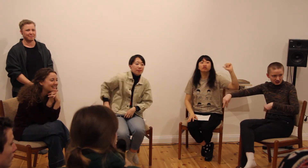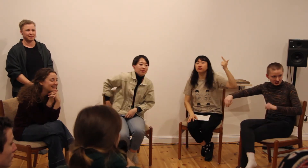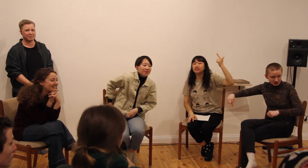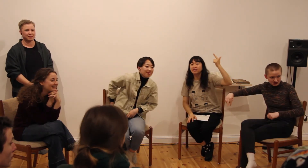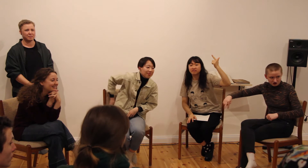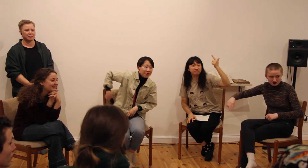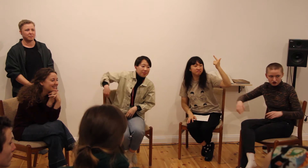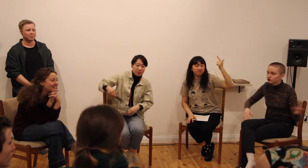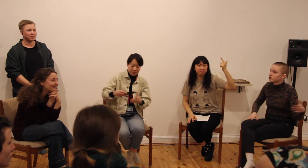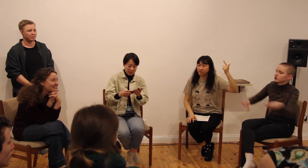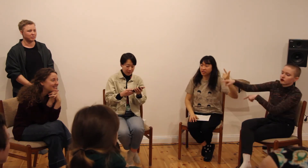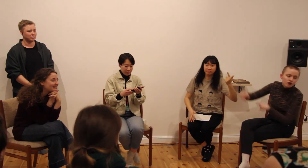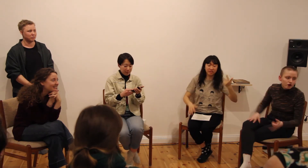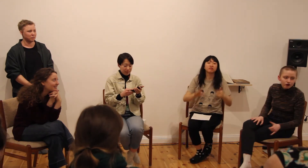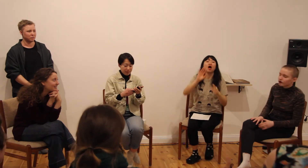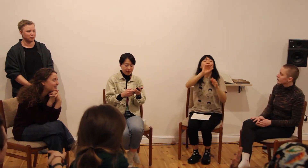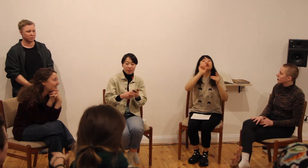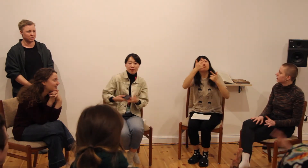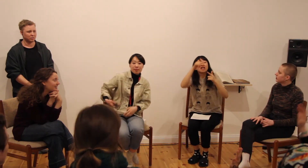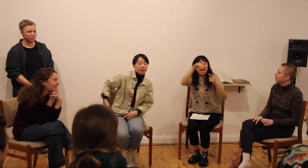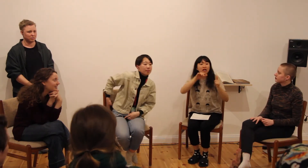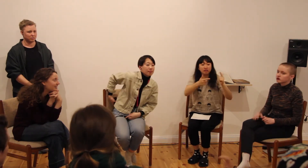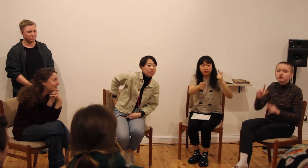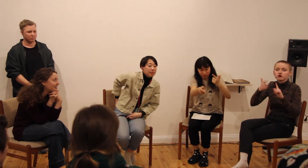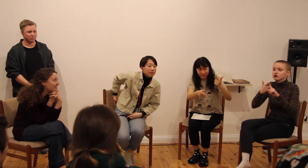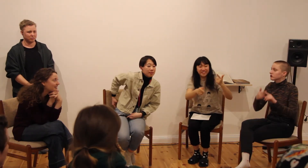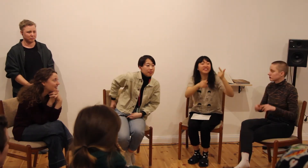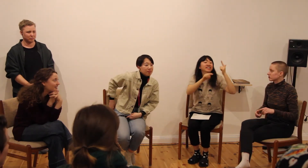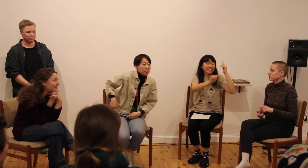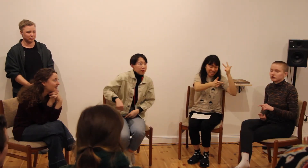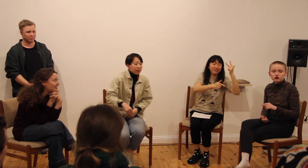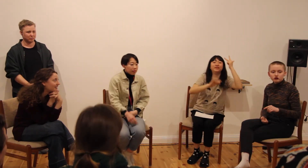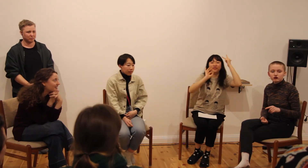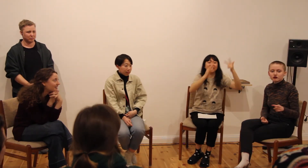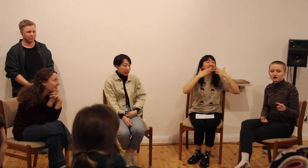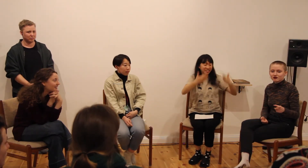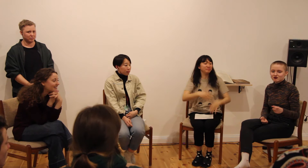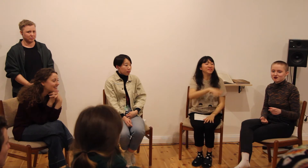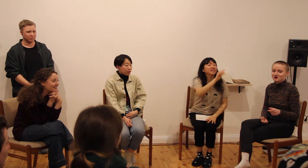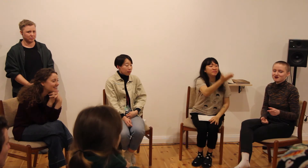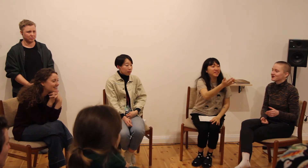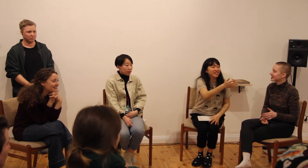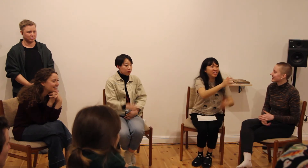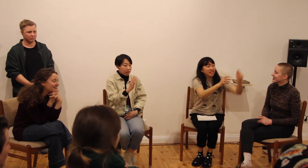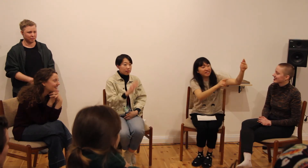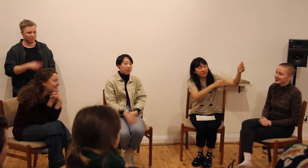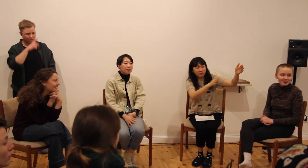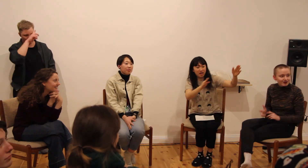Hier ist schon eine. Vielleicht kommt ihr einfach mal nach vorne. Eine zweite ist auch hier. Und eine dritte, prima.